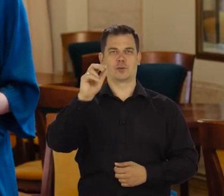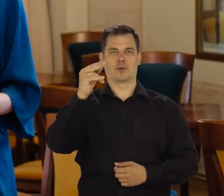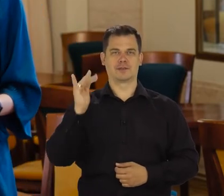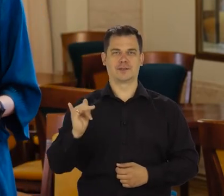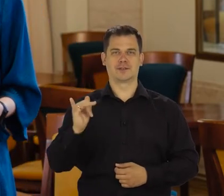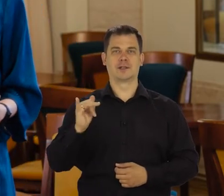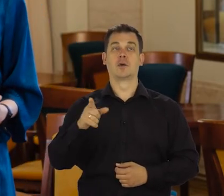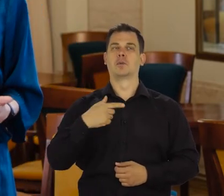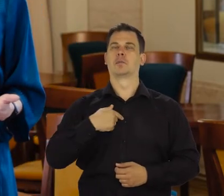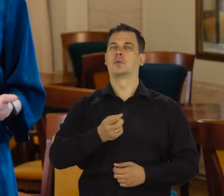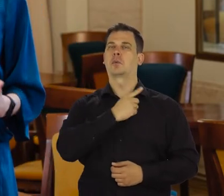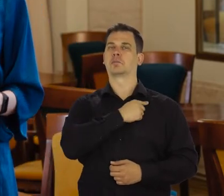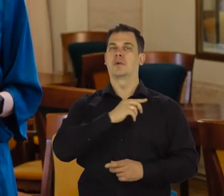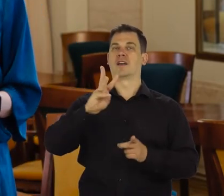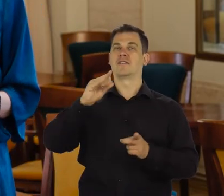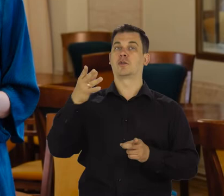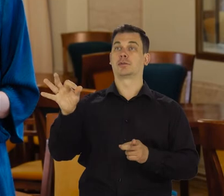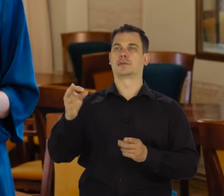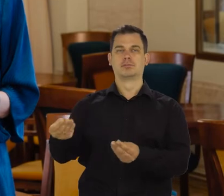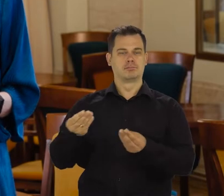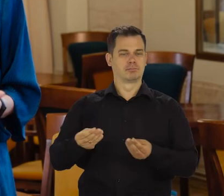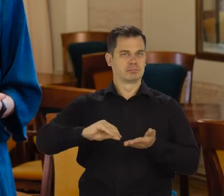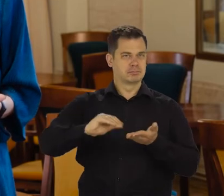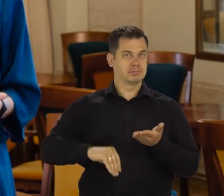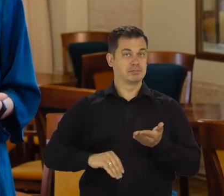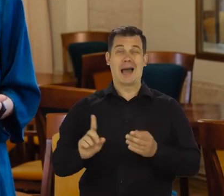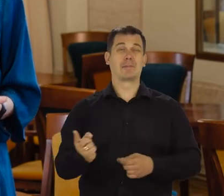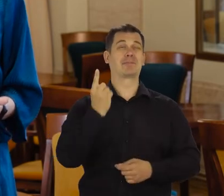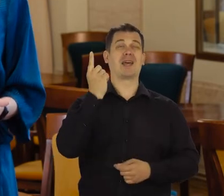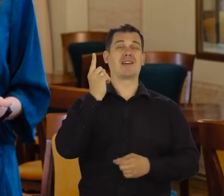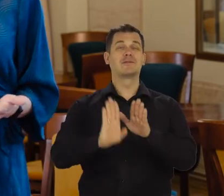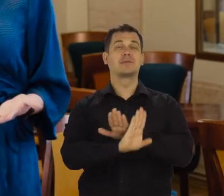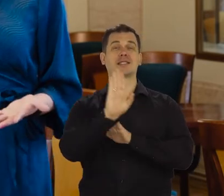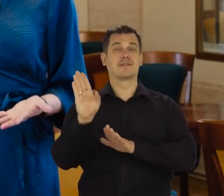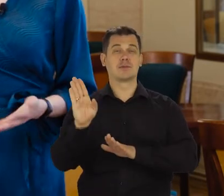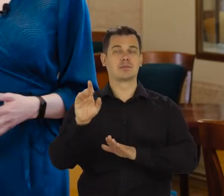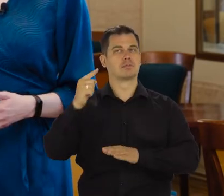Miał nominacje Witosa. Jako pierwsze przedstawienie zaproponował